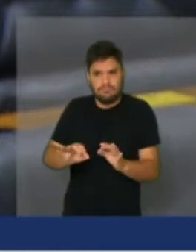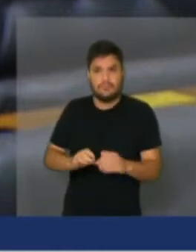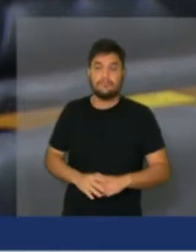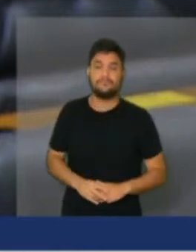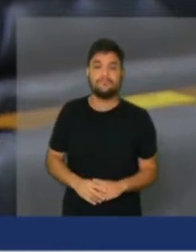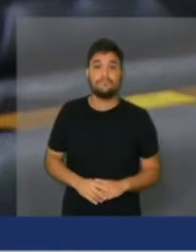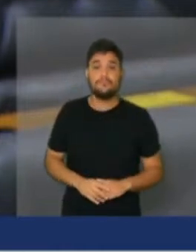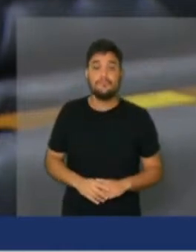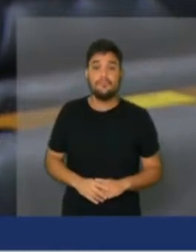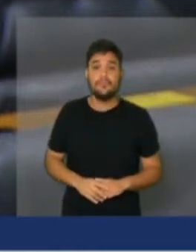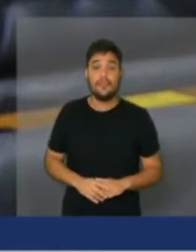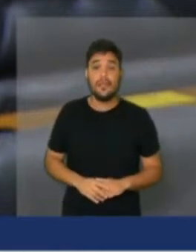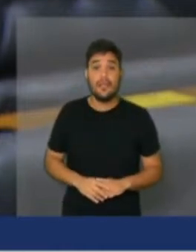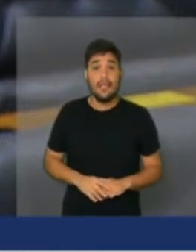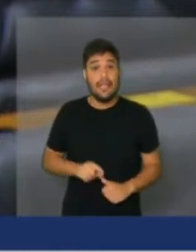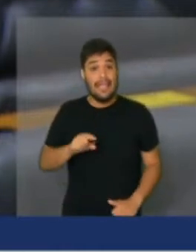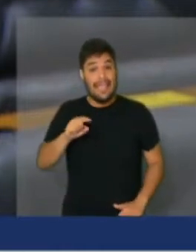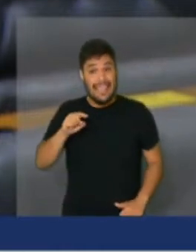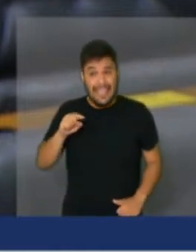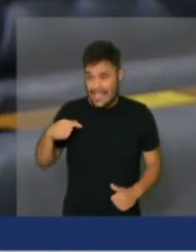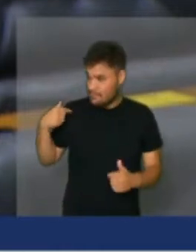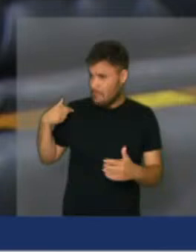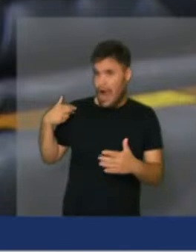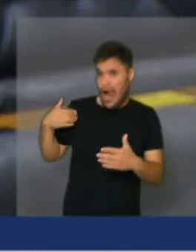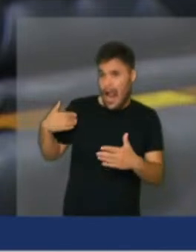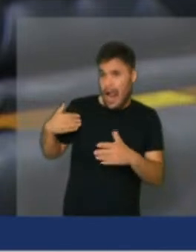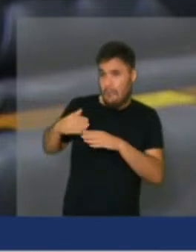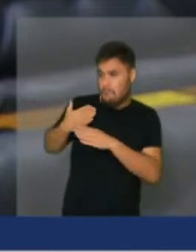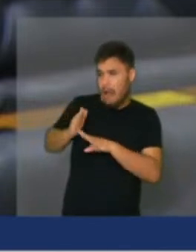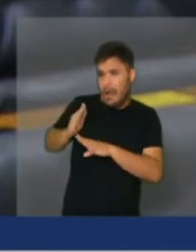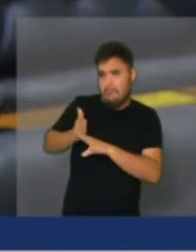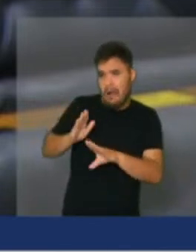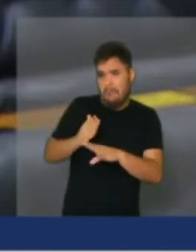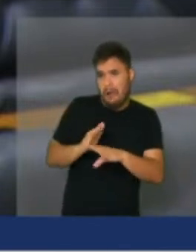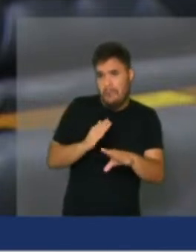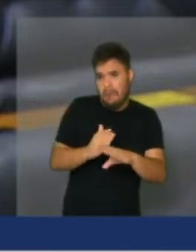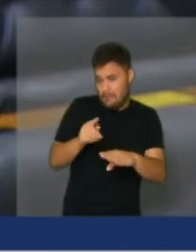É O QUE ESSE... RASTRO DE DESTRUIÇÃO VAI DEIXAR NESSE PAÍS E ESTA CASA NÃO PODE PERMITIR. O MINISTRO TEM QUE